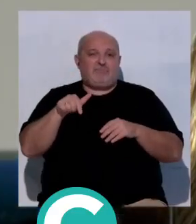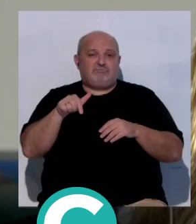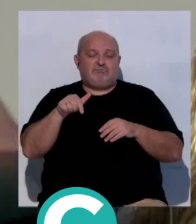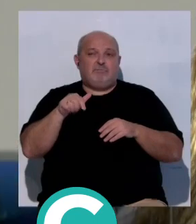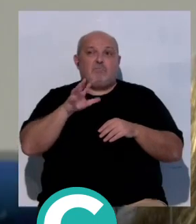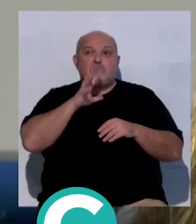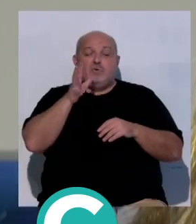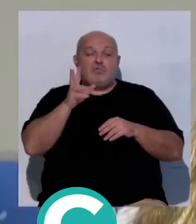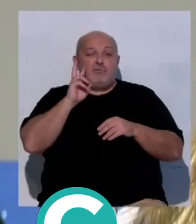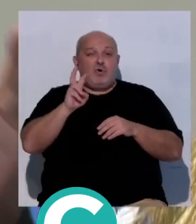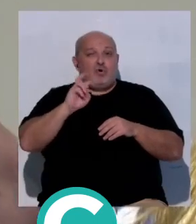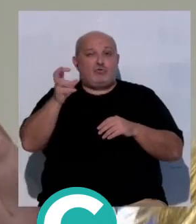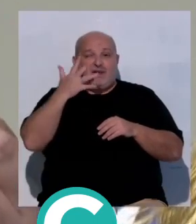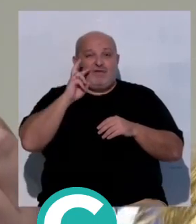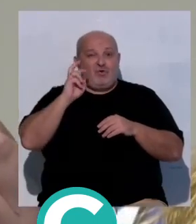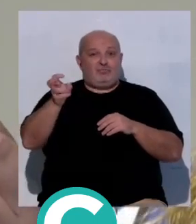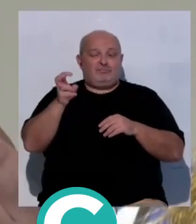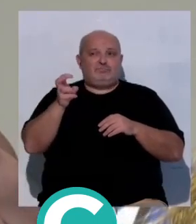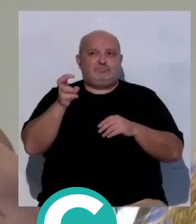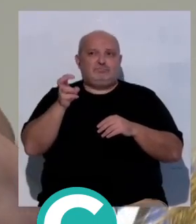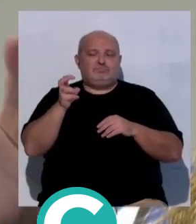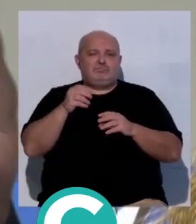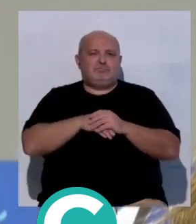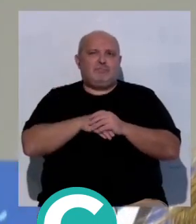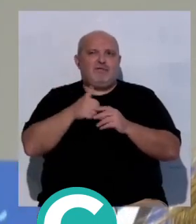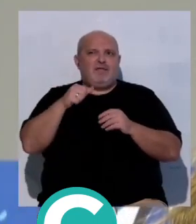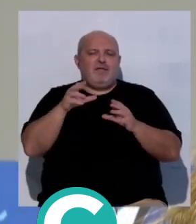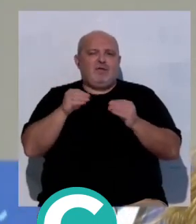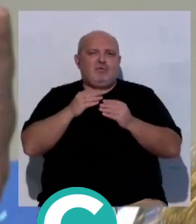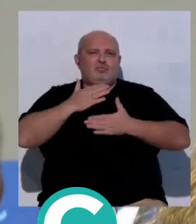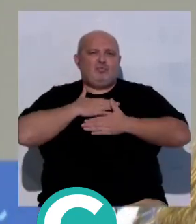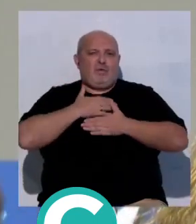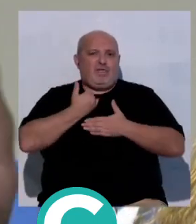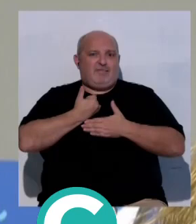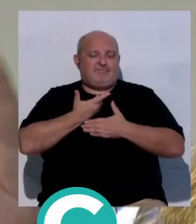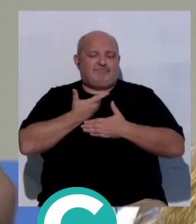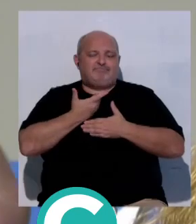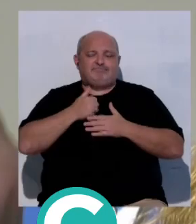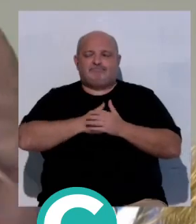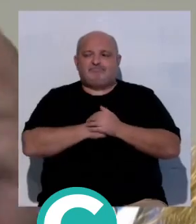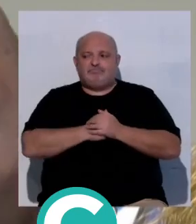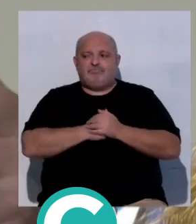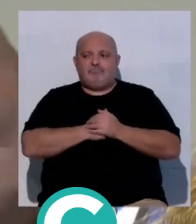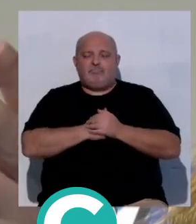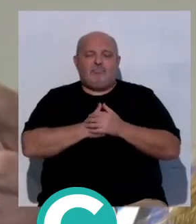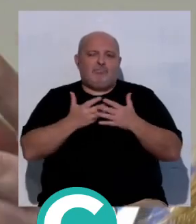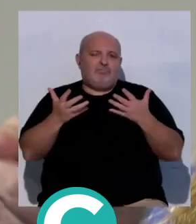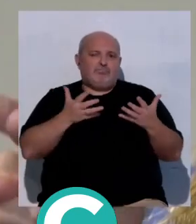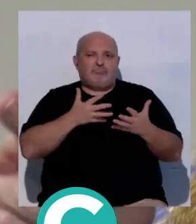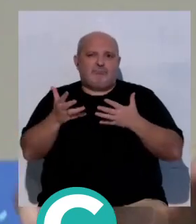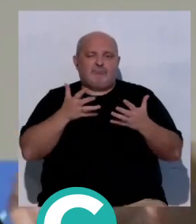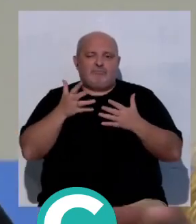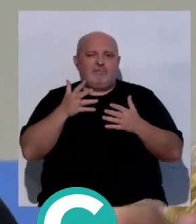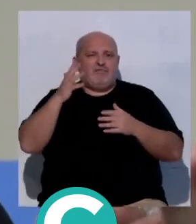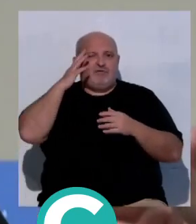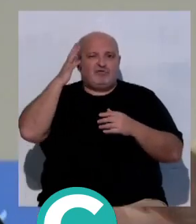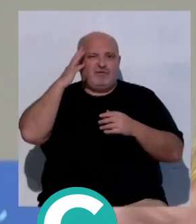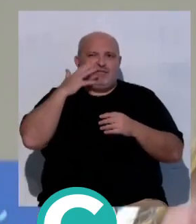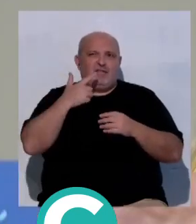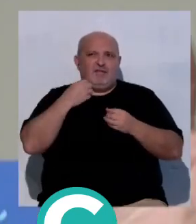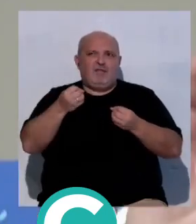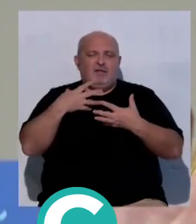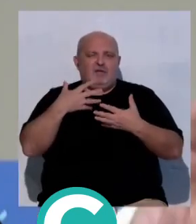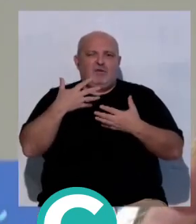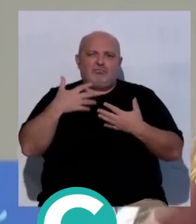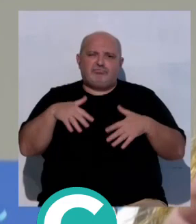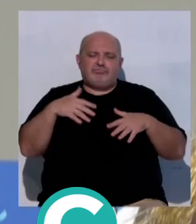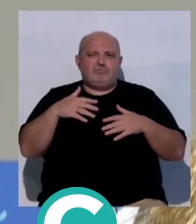cuando tuve otro Carnaval está valorando el tuyo aunque sea con la filosofía que tiene no es que